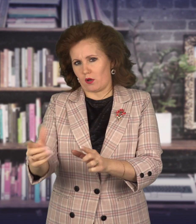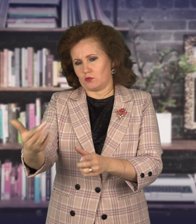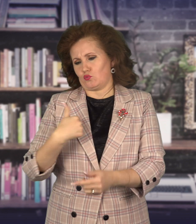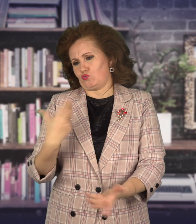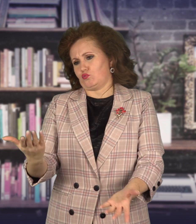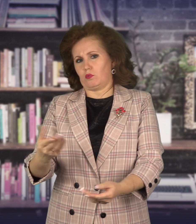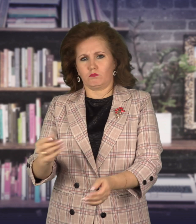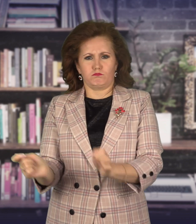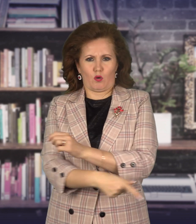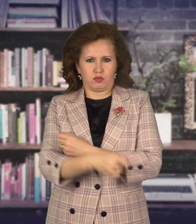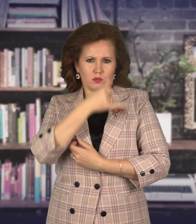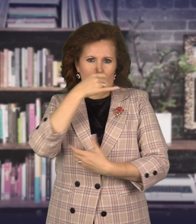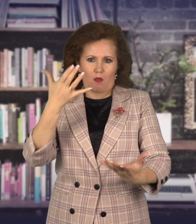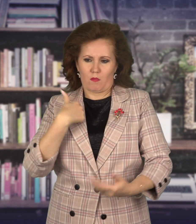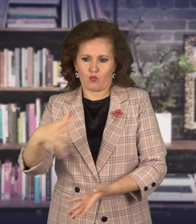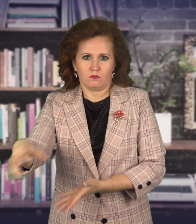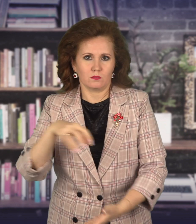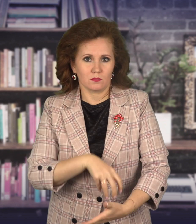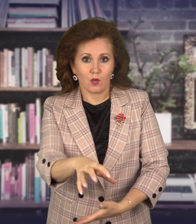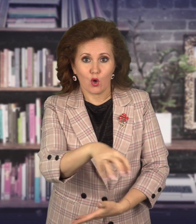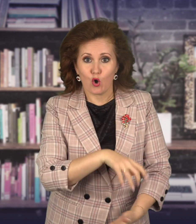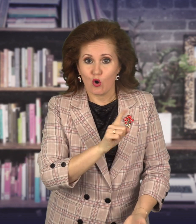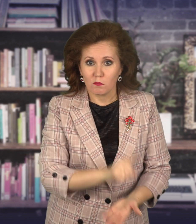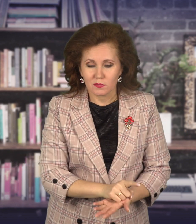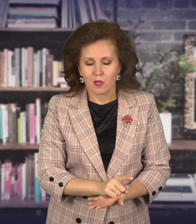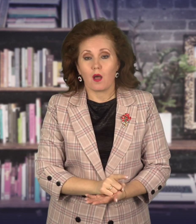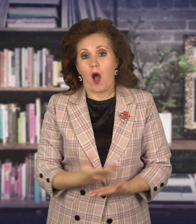Ну акция же! Как можно не купить!